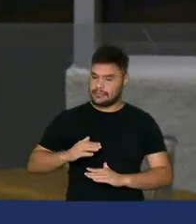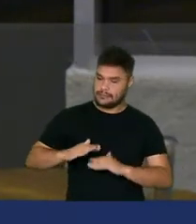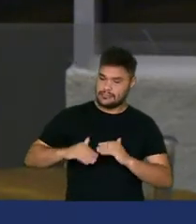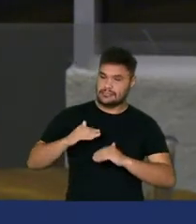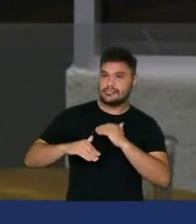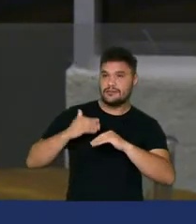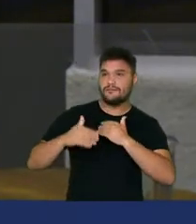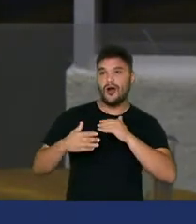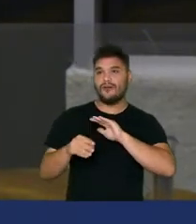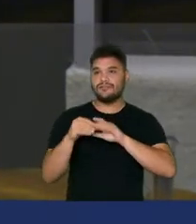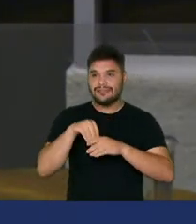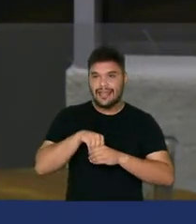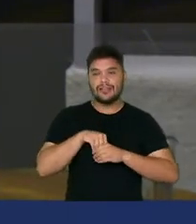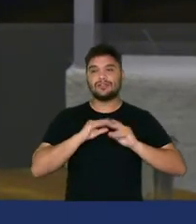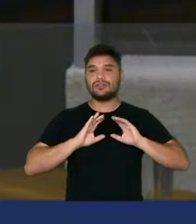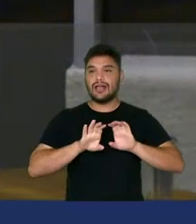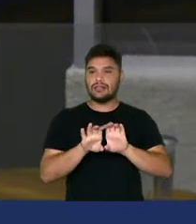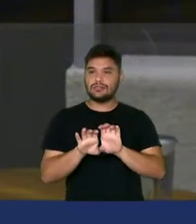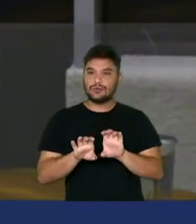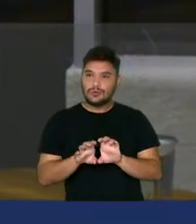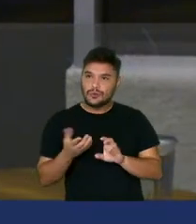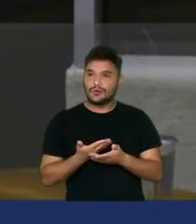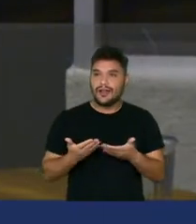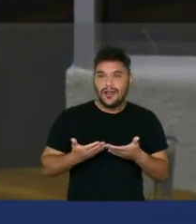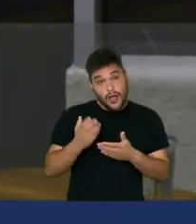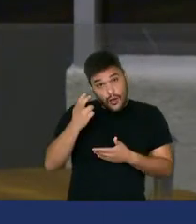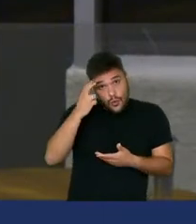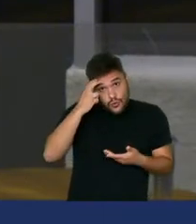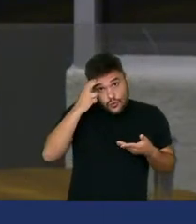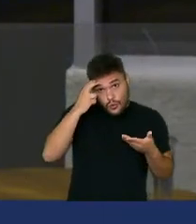QUER NOS MEDÍOCREZAR. CULTURA É RESISTÊNCIA, SÃO SERES HUMANOS QUE SE DESENVOLVEM COMO SERES CULTURAIS, QUANDO